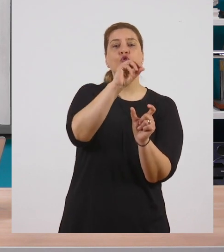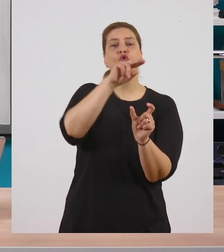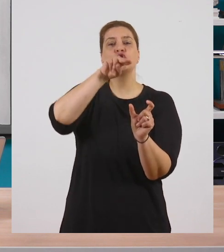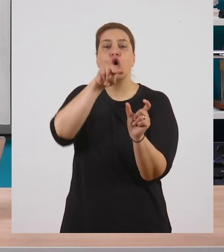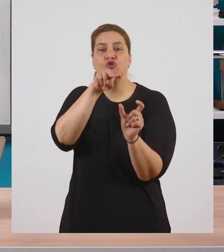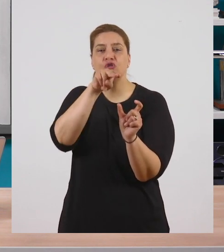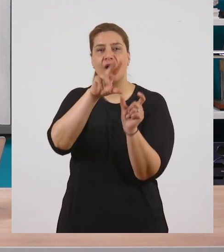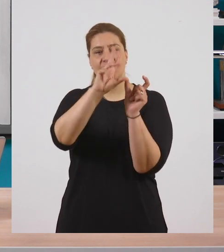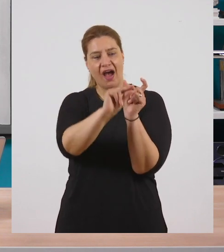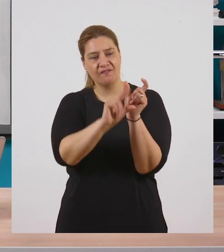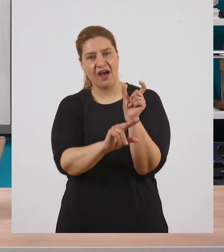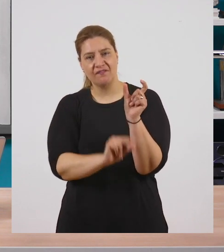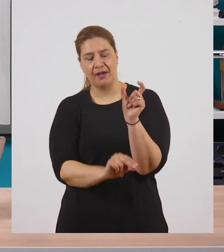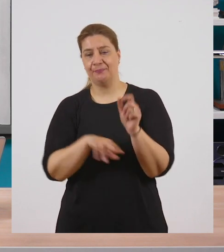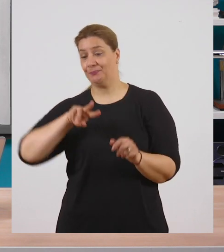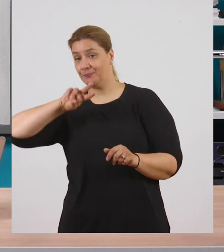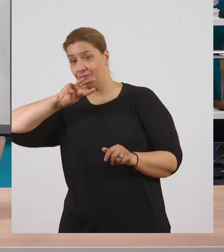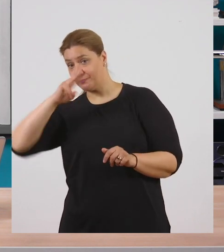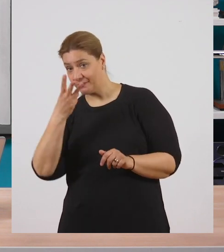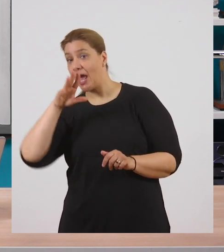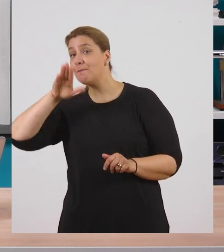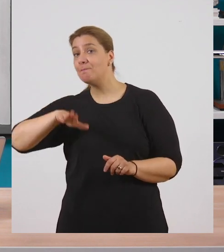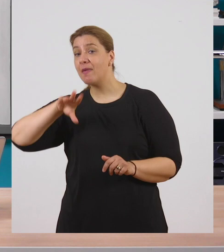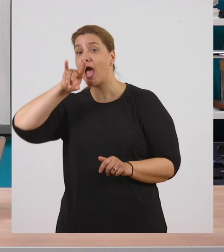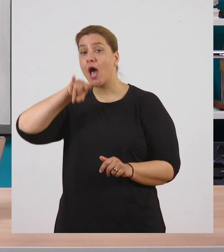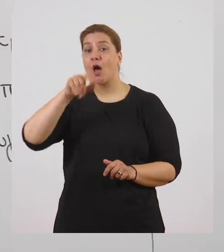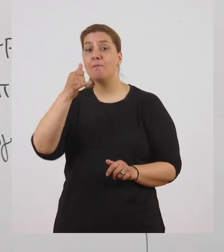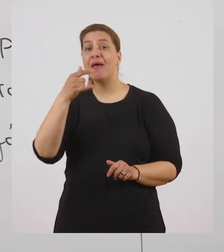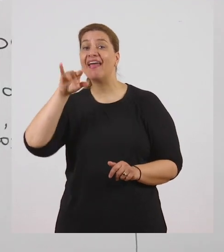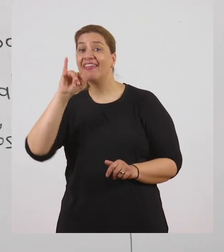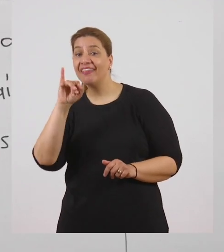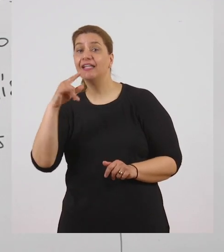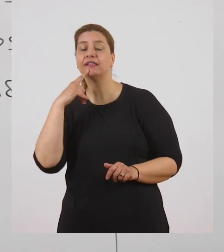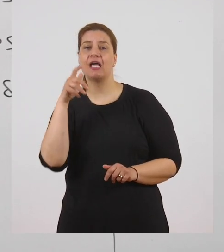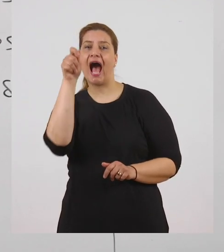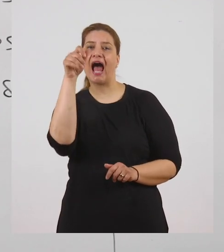Και εδώ, όλες οι λέξεις έχουν "αι", όπως η μητέρα - λέξη "παιδί".